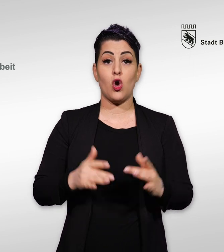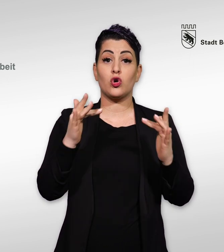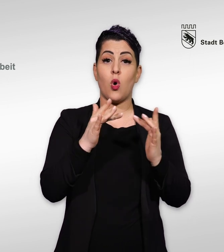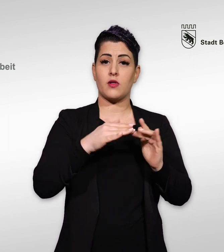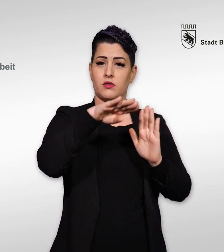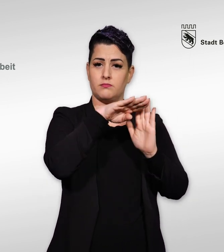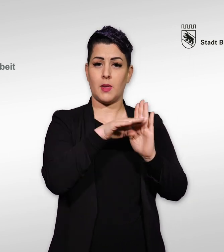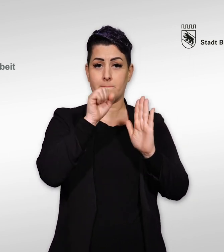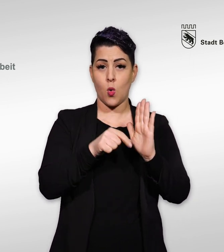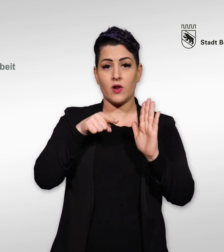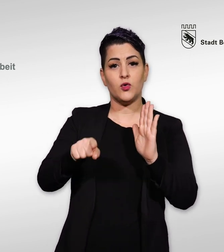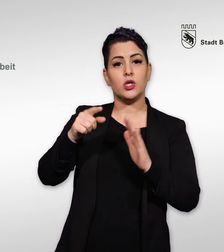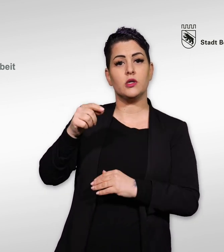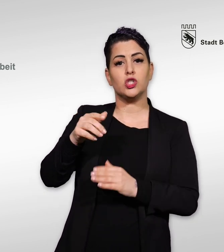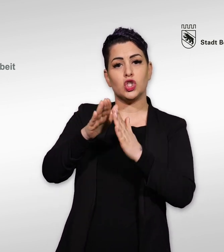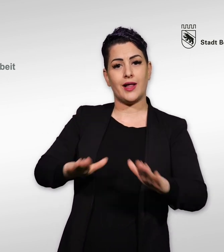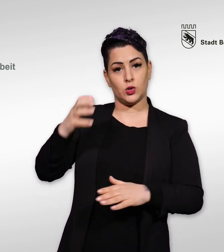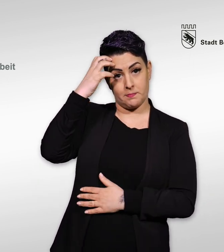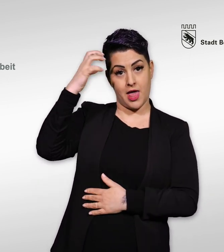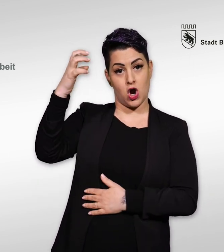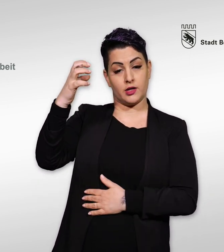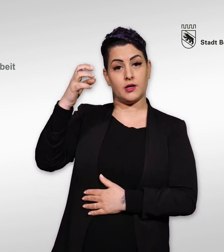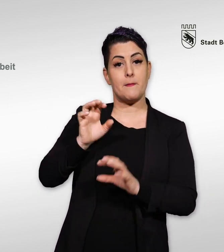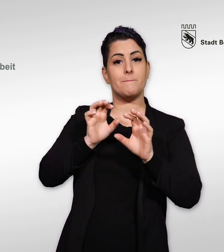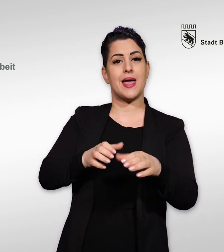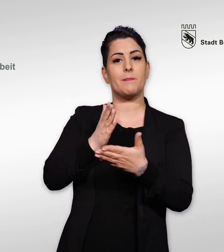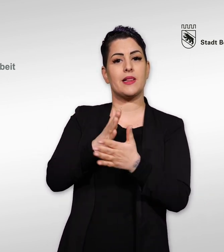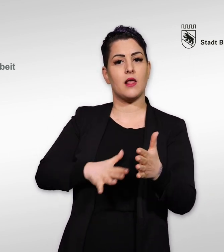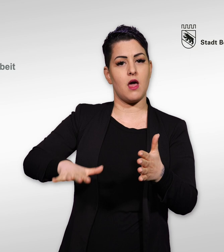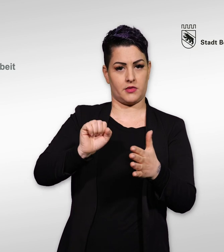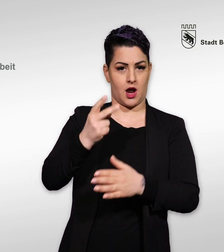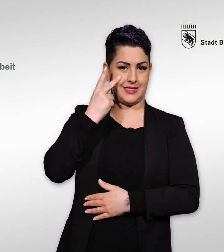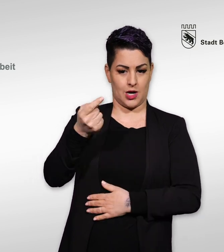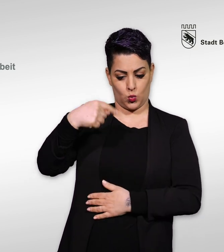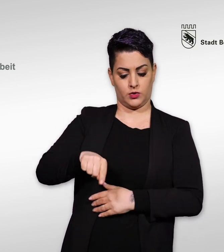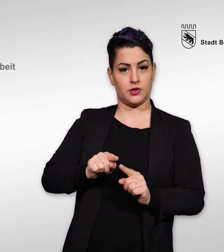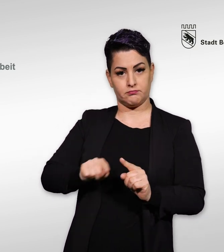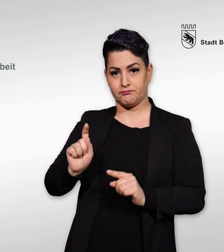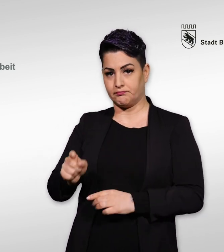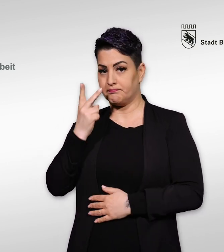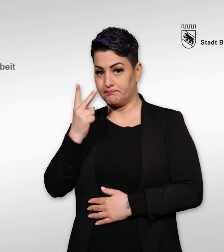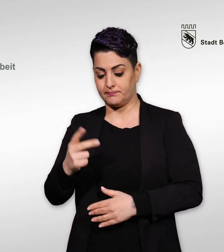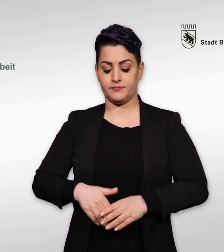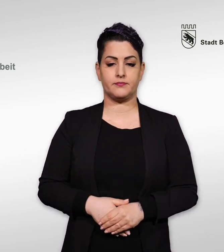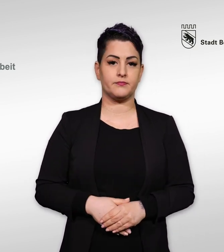Sie finden die Kontaktmöglichkeit der Schlichtungsbehörde Bern-Mittelland unter diesem Video.